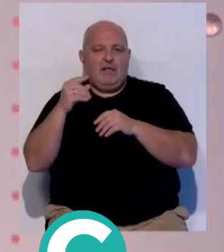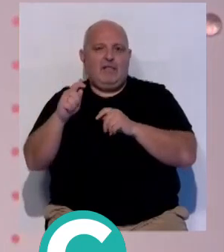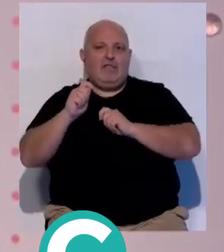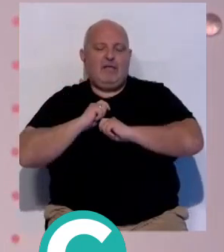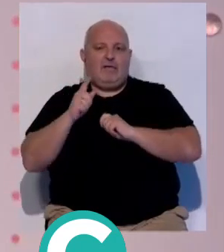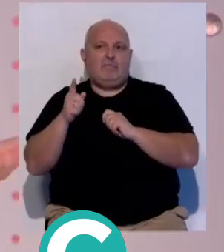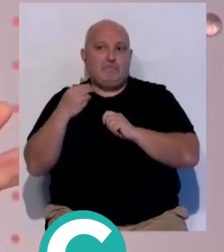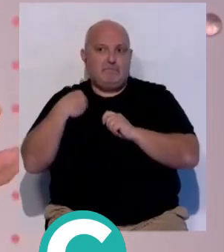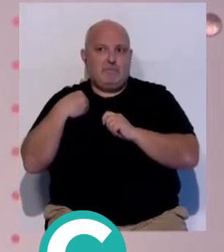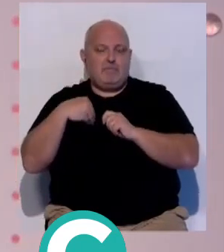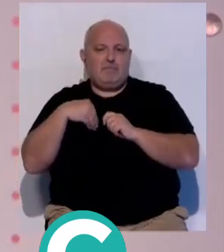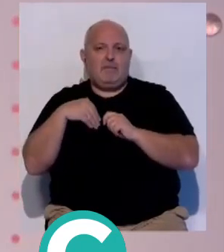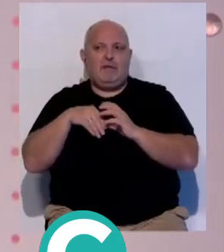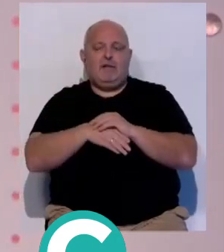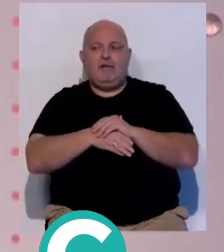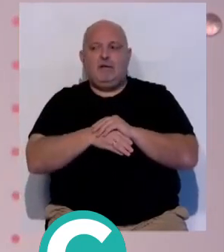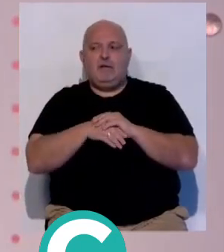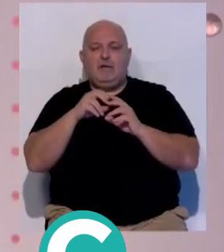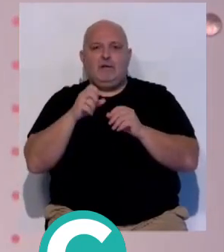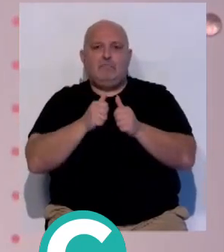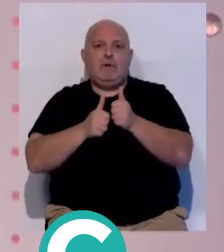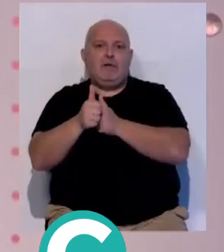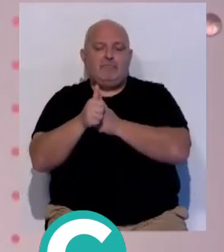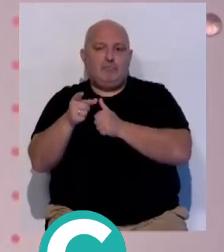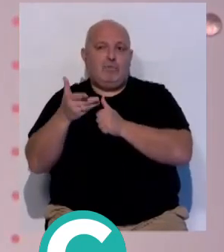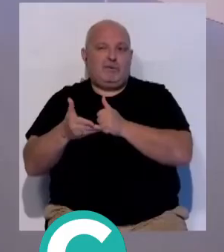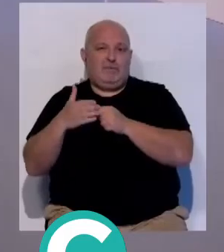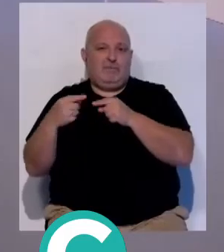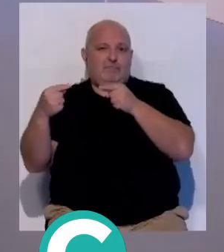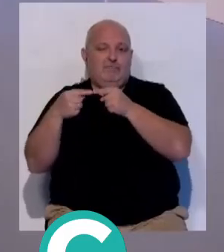ha dado Precisamente en esa intervención una prioridad capital de Cara a buscar la reacción